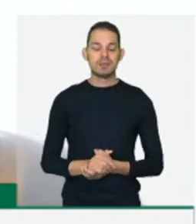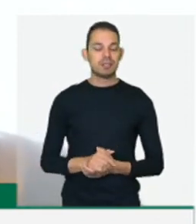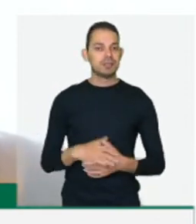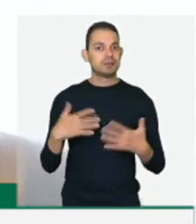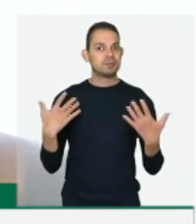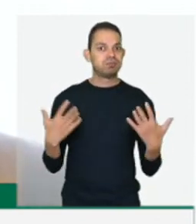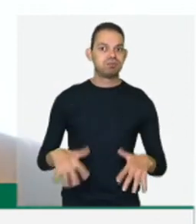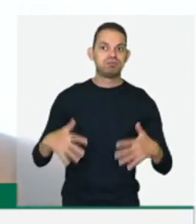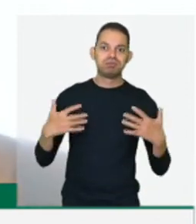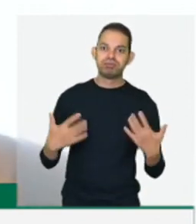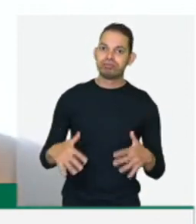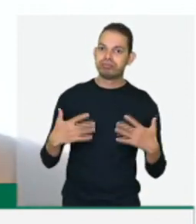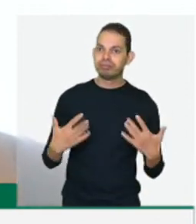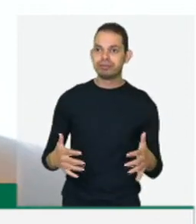CRIANÇAS, INFELIZMENTE É DESESPERADOR DESSE CENÁRIO DE